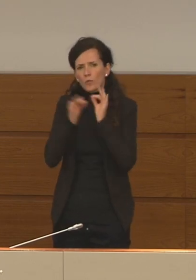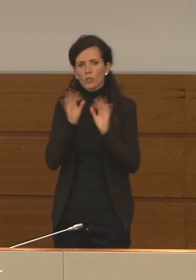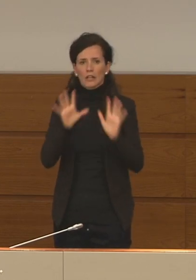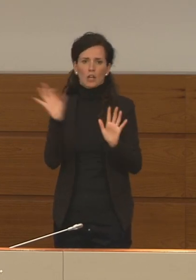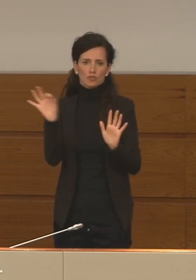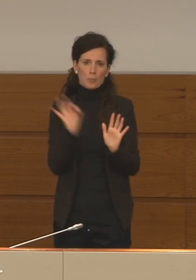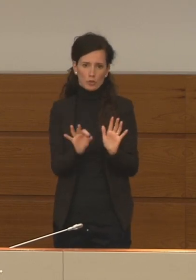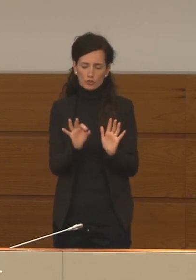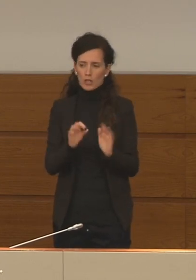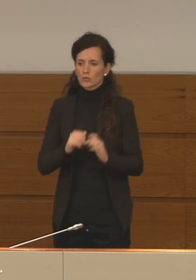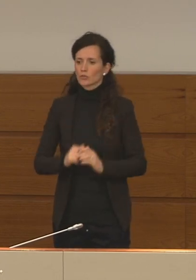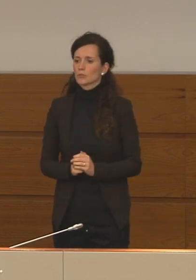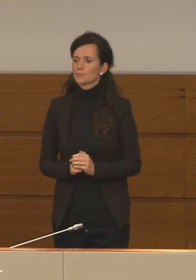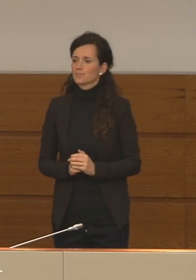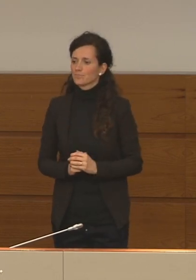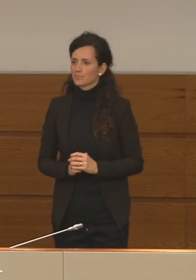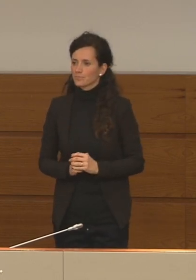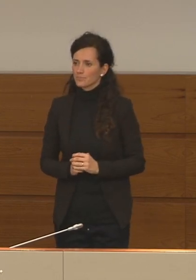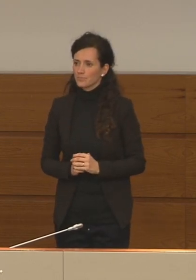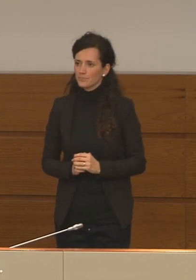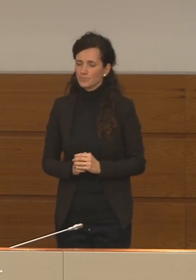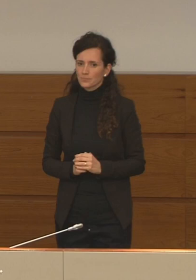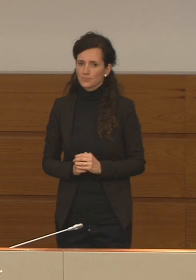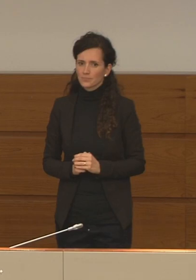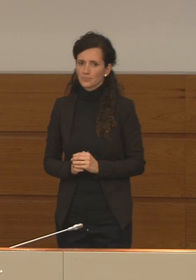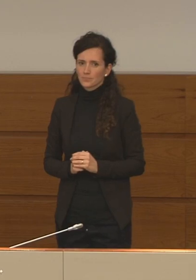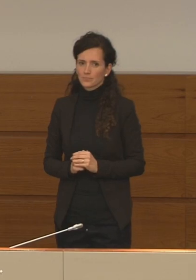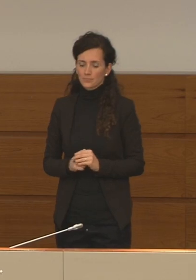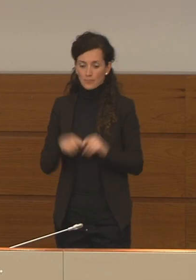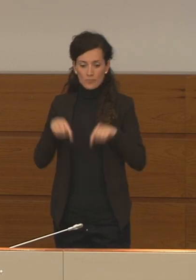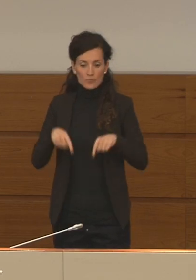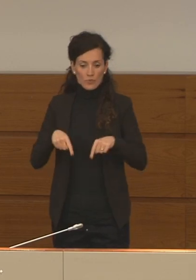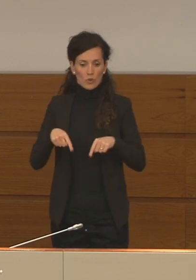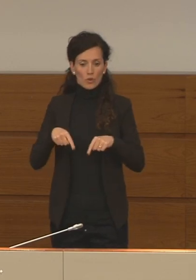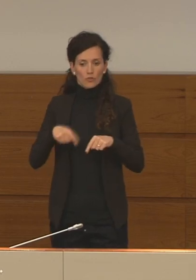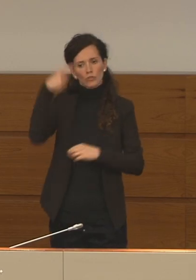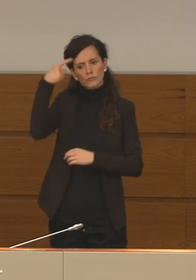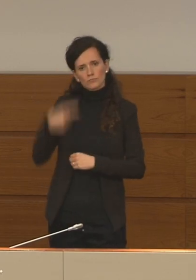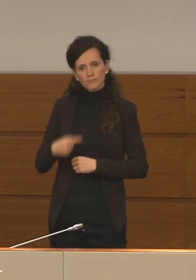La giornata oggi è passata soprattutto per quanto riguarda le attività del